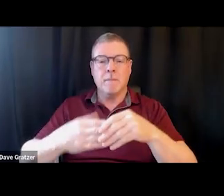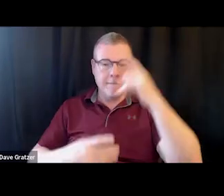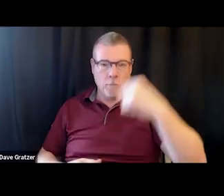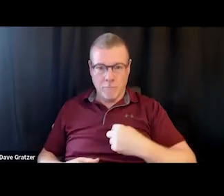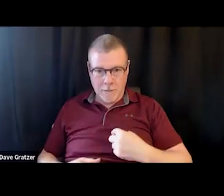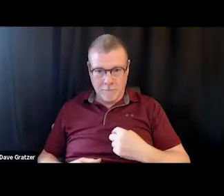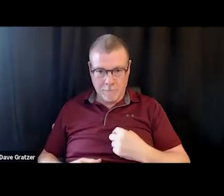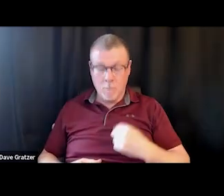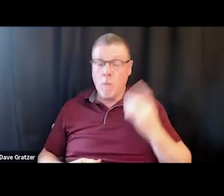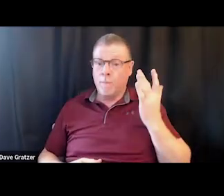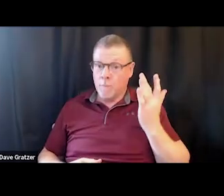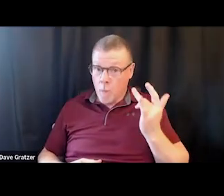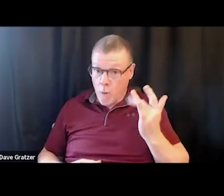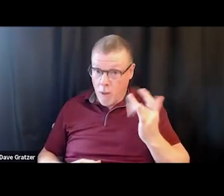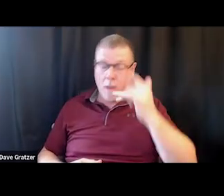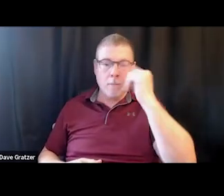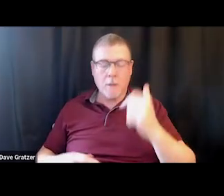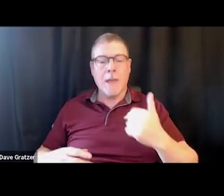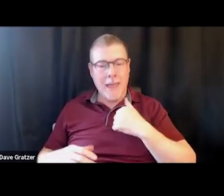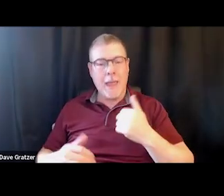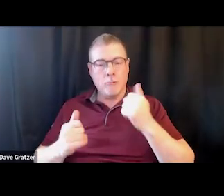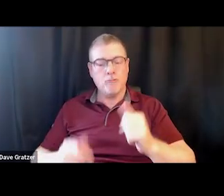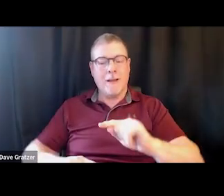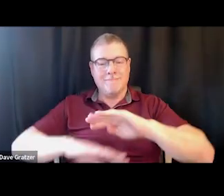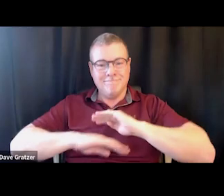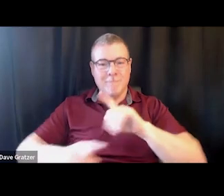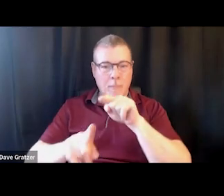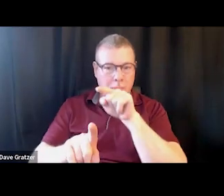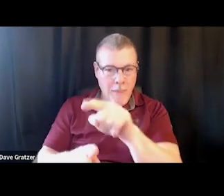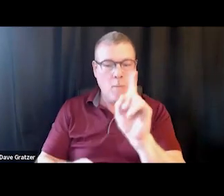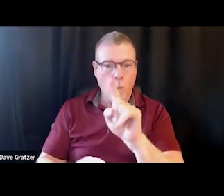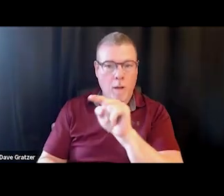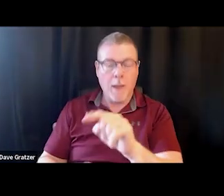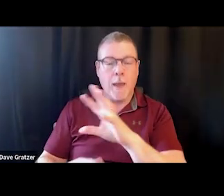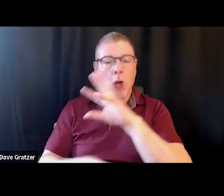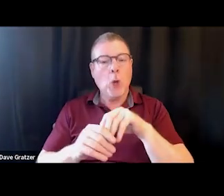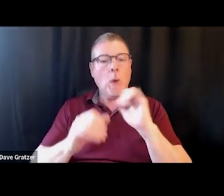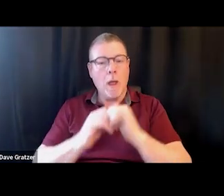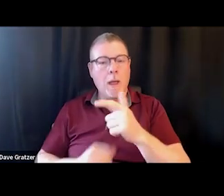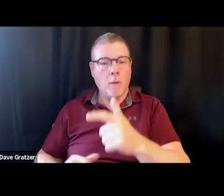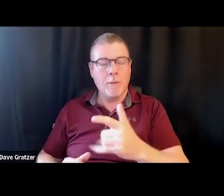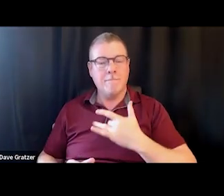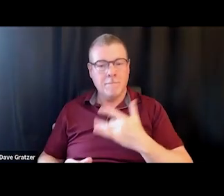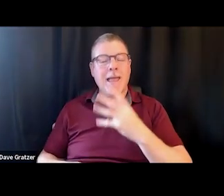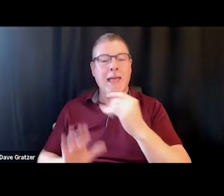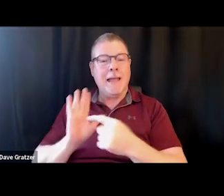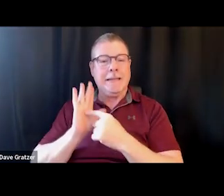porque trato de encontrarlos donde están, y eso incluye cómo sus síntomas responden ese día.